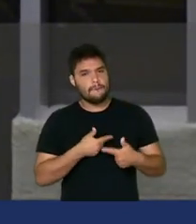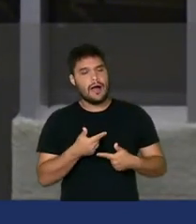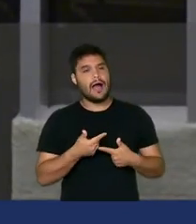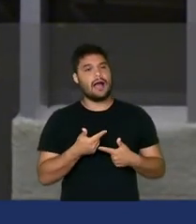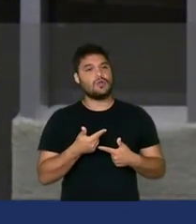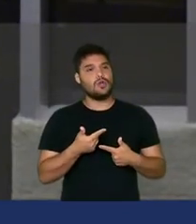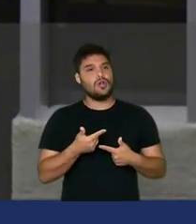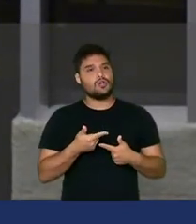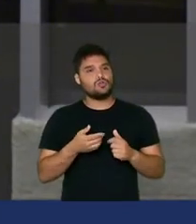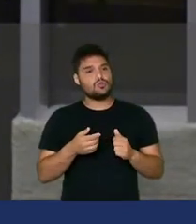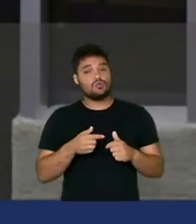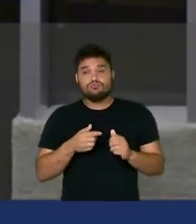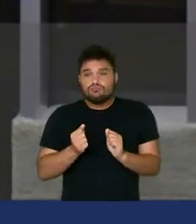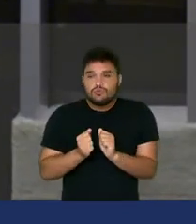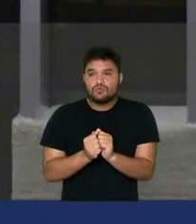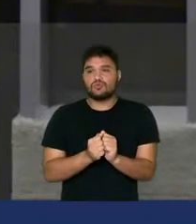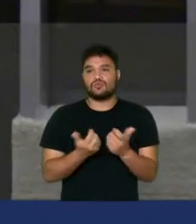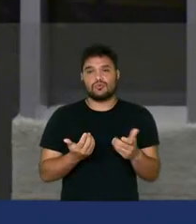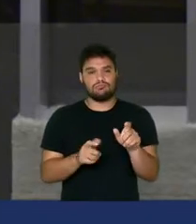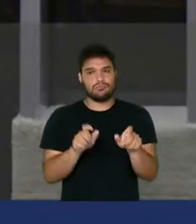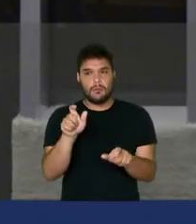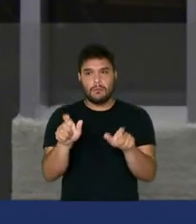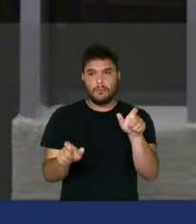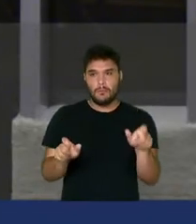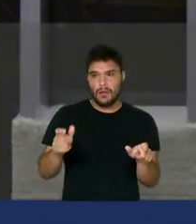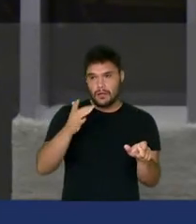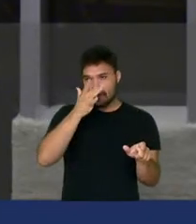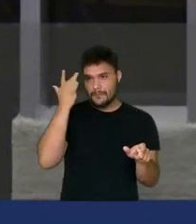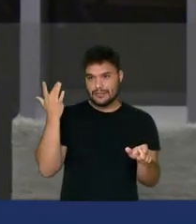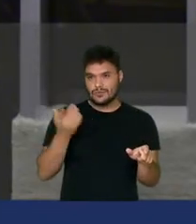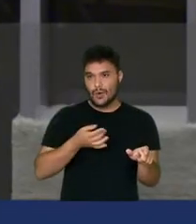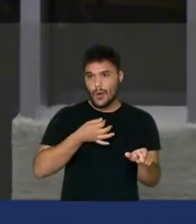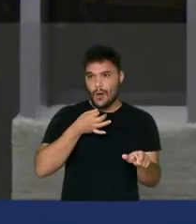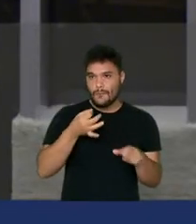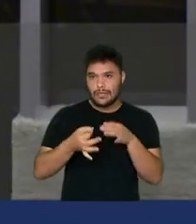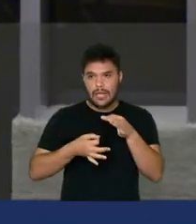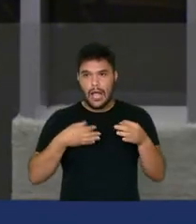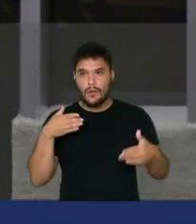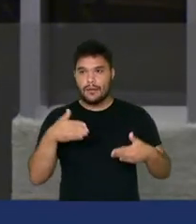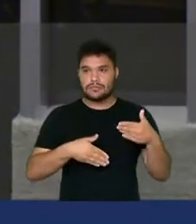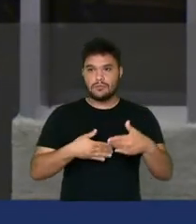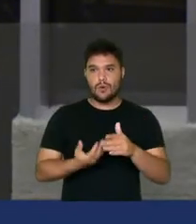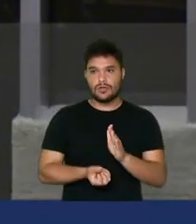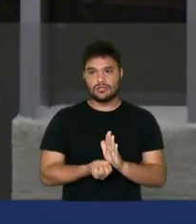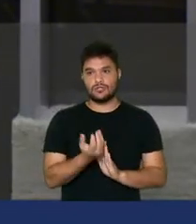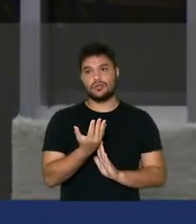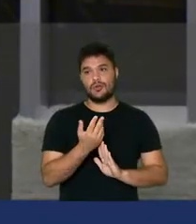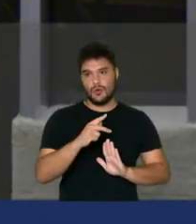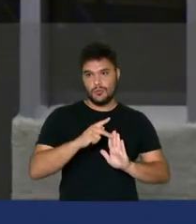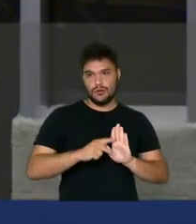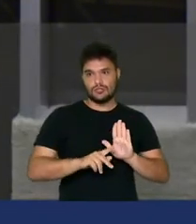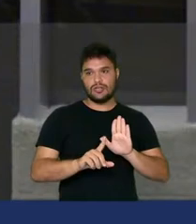QUE FIZEMOS UM TRABALHO DE CONSTRUÇÃO COLETIVA E MUITO ME ENGRANDECE, DEPUTADA ALICE PORTUGAL, VOSSA EXCELÊNCIA QUE É PRESIDENTA DA COMISSÃO